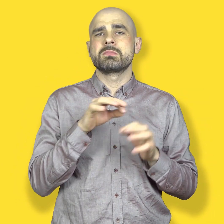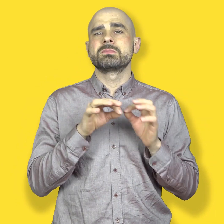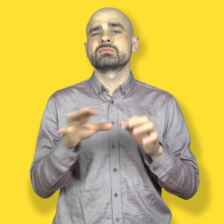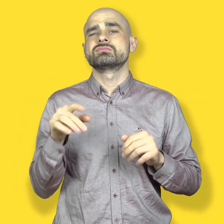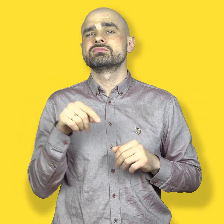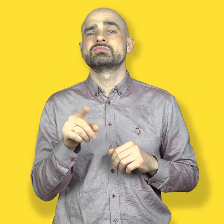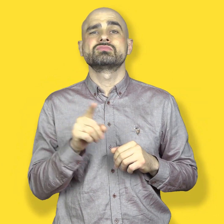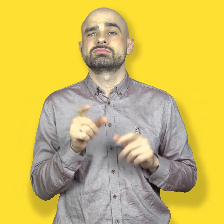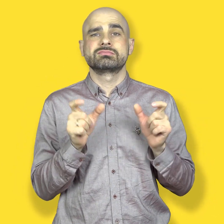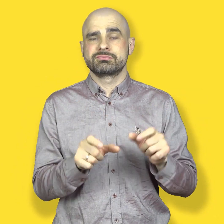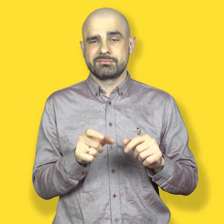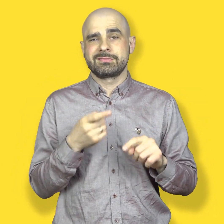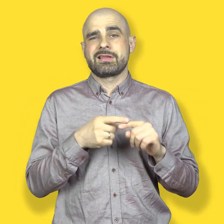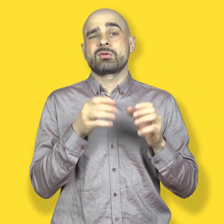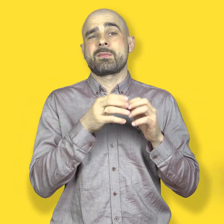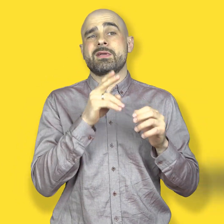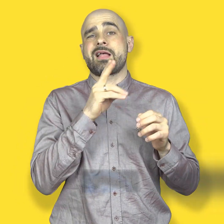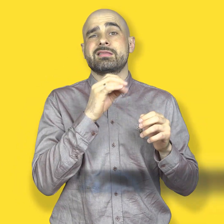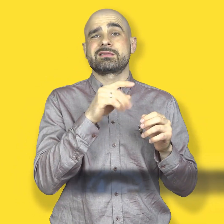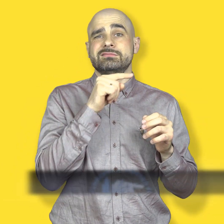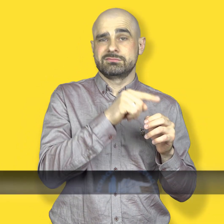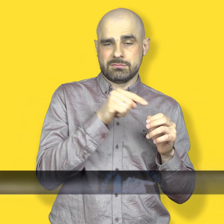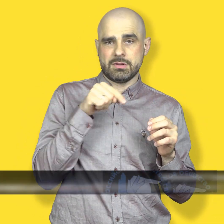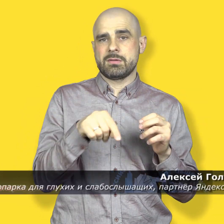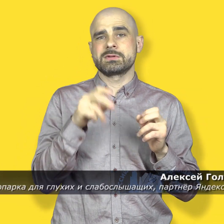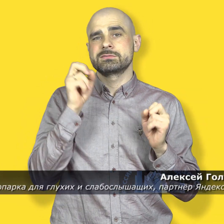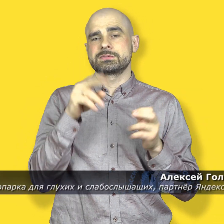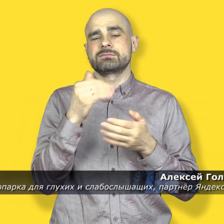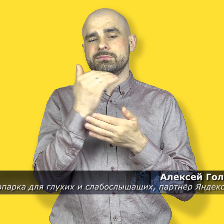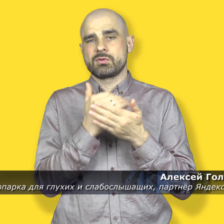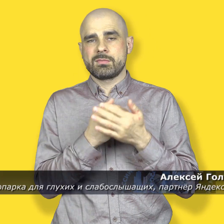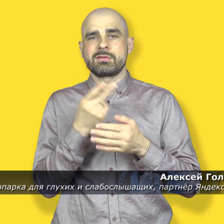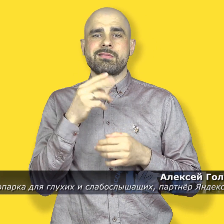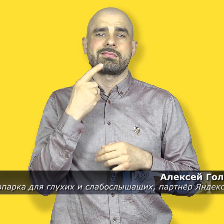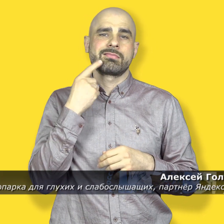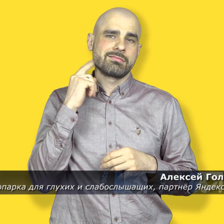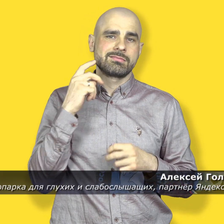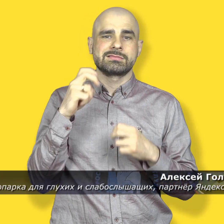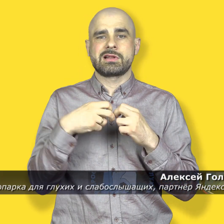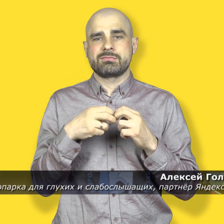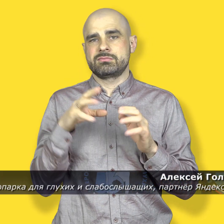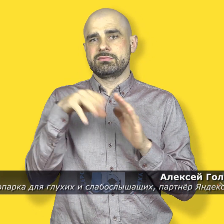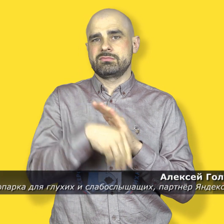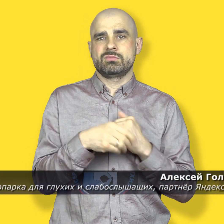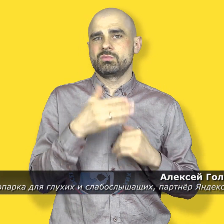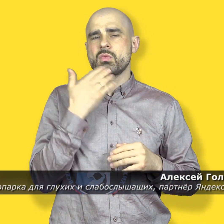Это связано с тем, что ранее компания "Яндекс.Такси" не имела специализированного сервиса для неслышащих сотрудников.